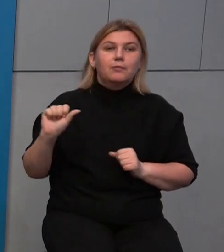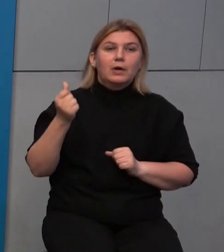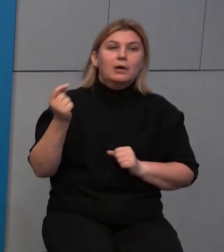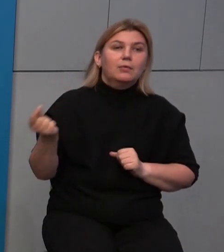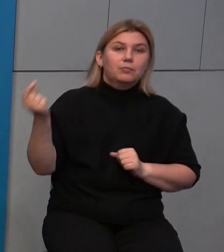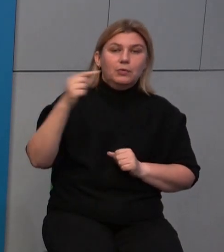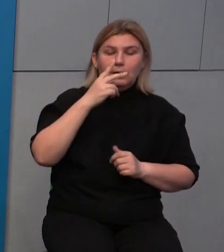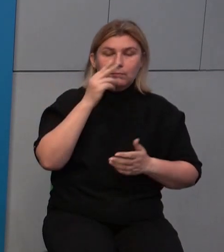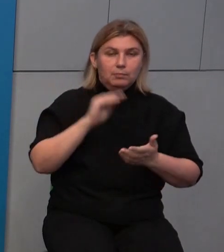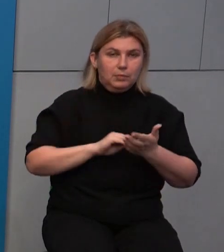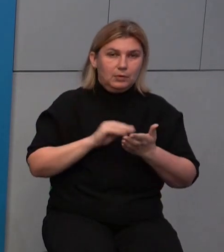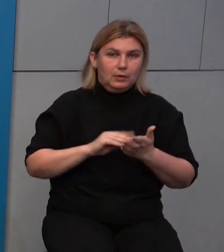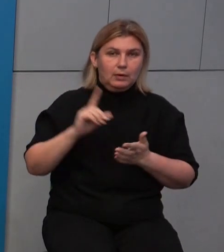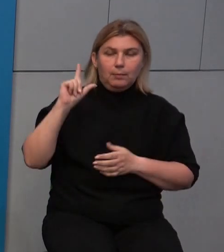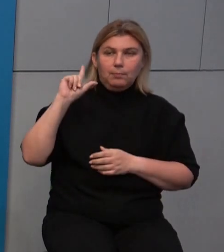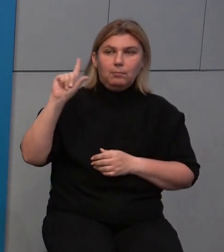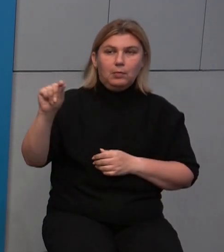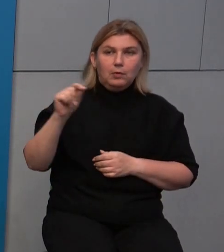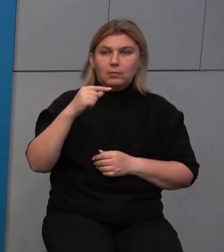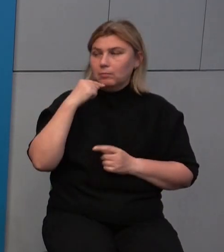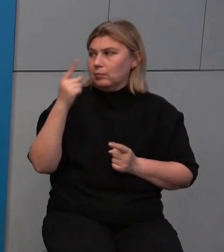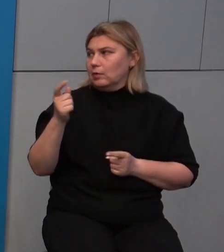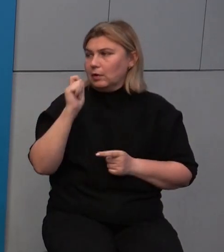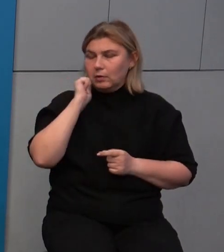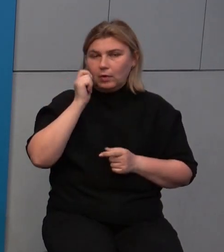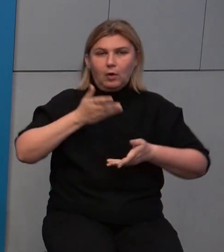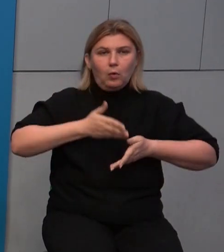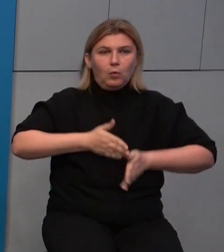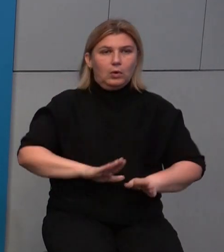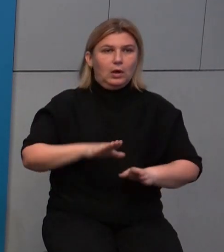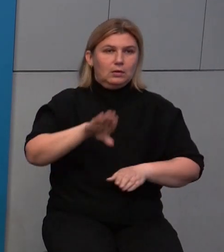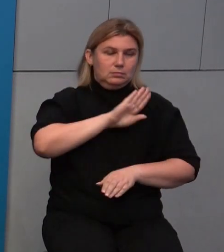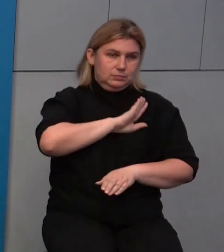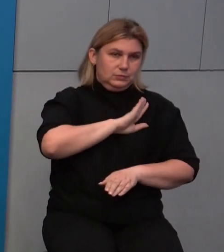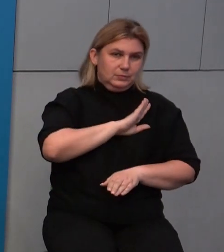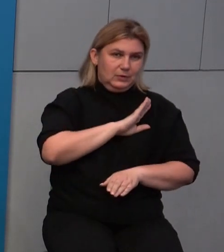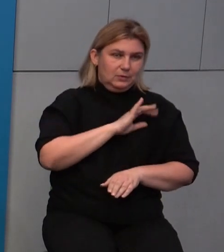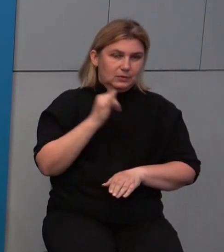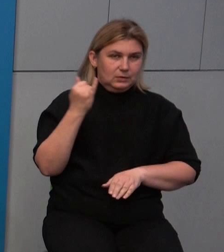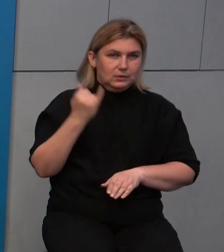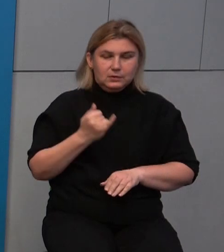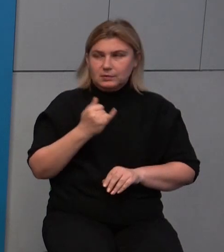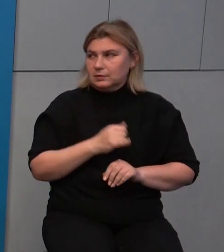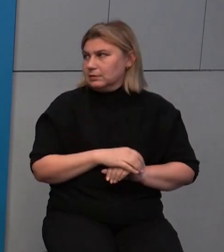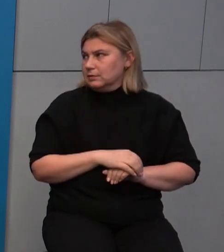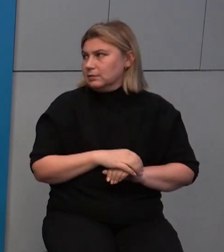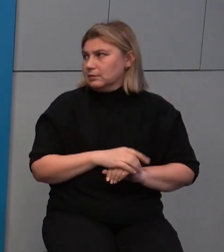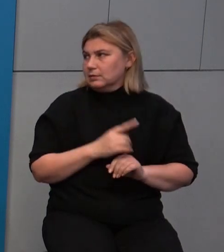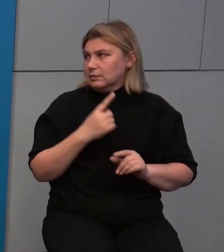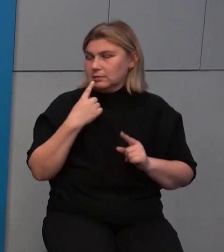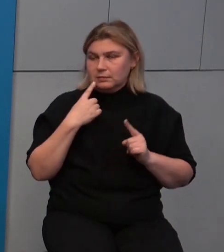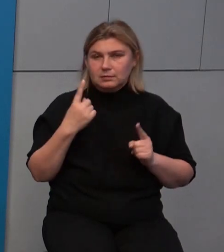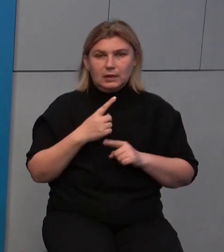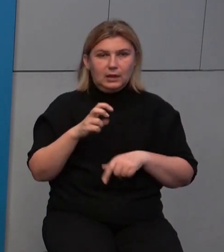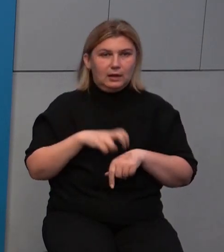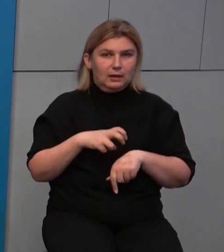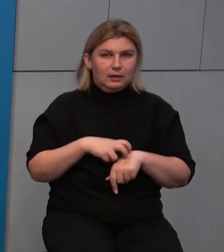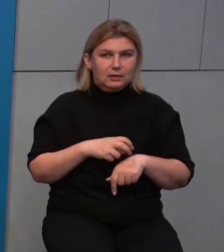na praktykę, żeby poszedł i powiedział kobiecie, że urodzi martwy płód. To był taki, jak rozumiem, taki żarcik lekarski.